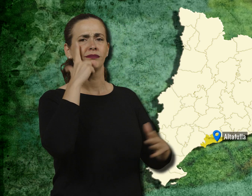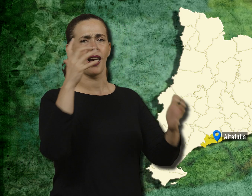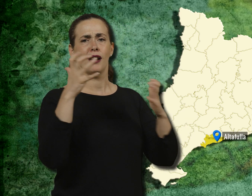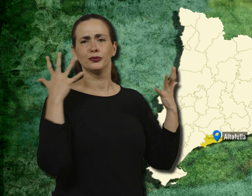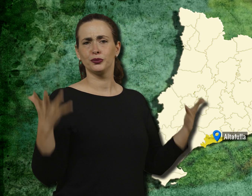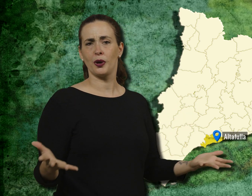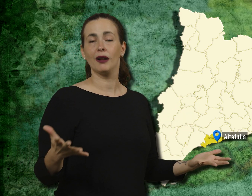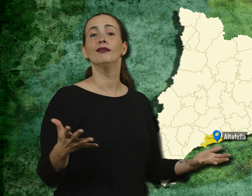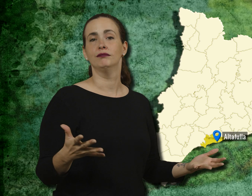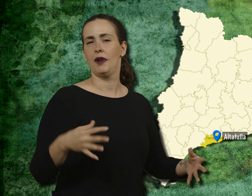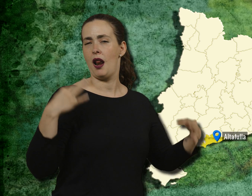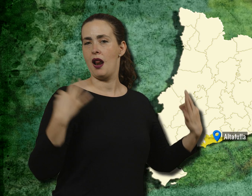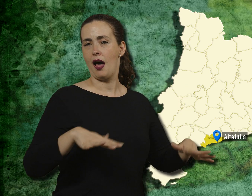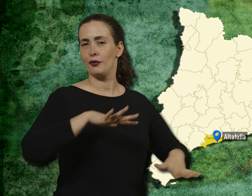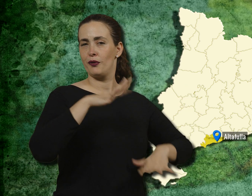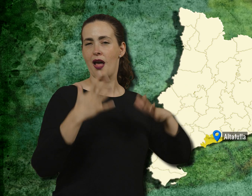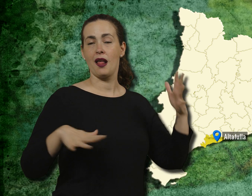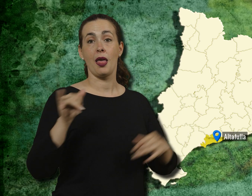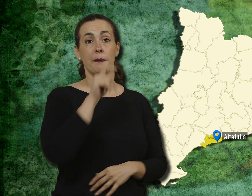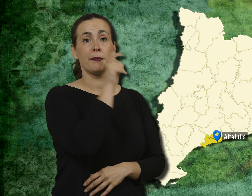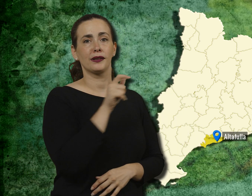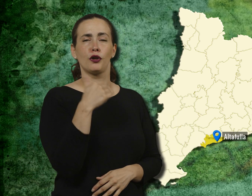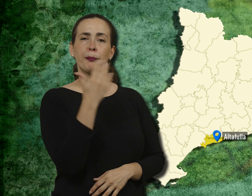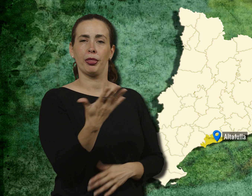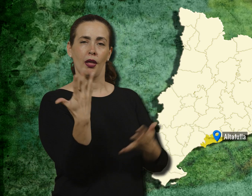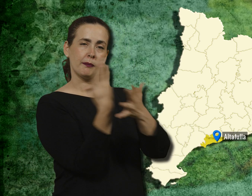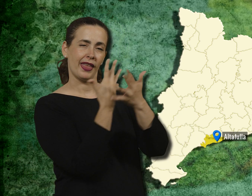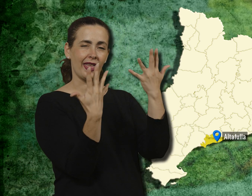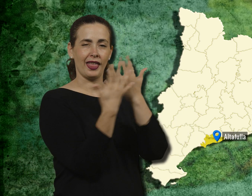Destacat: La natura i l’ésser humà han sabut crear en aquesta població